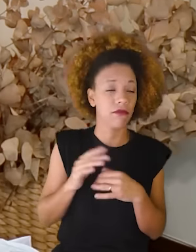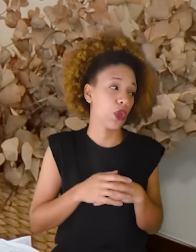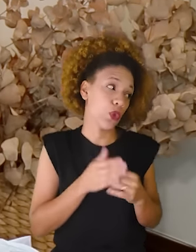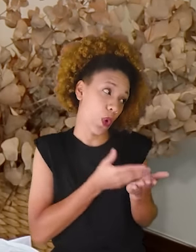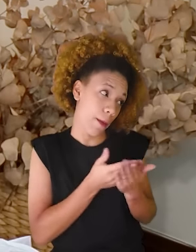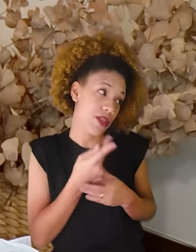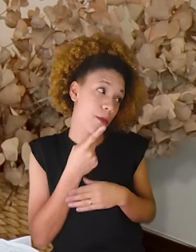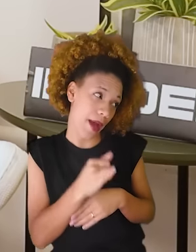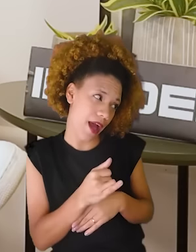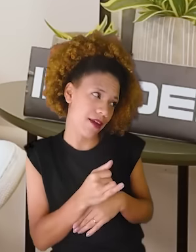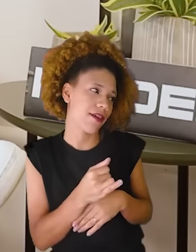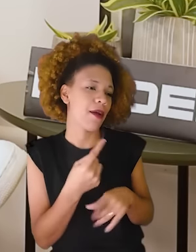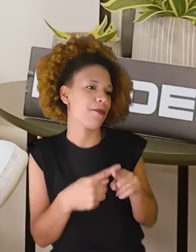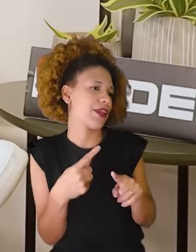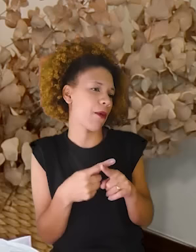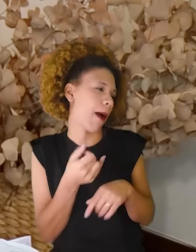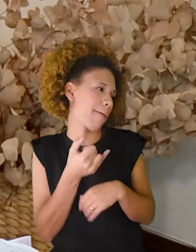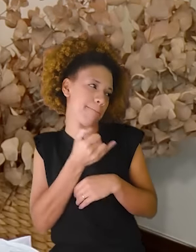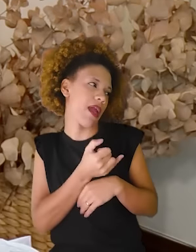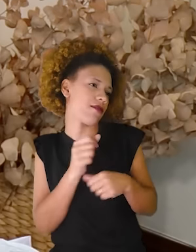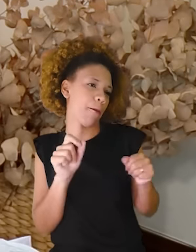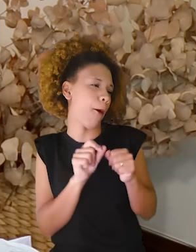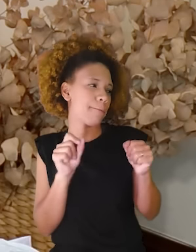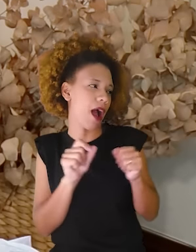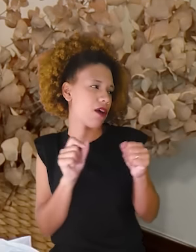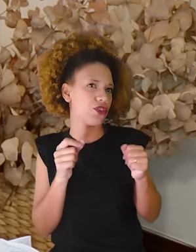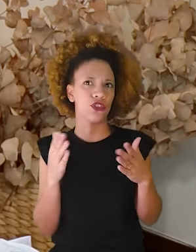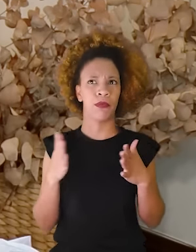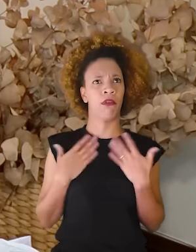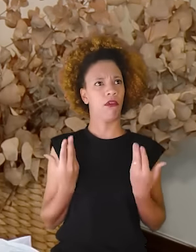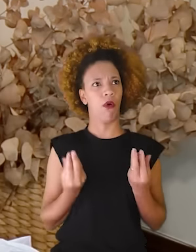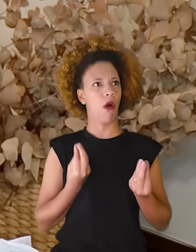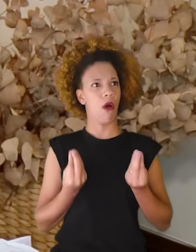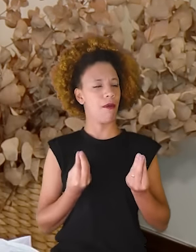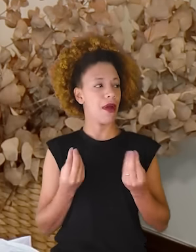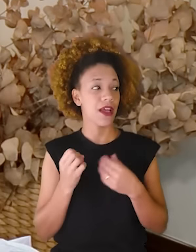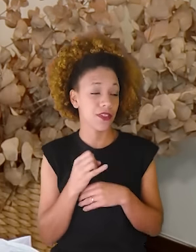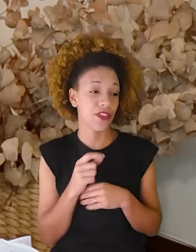pegar o teu pai porque você fala uma merda e aí ele fica meio assustado Se você tá falando muita